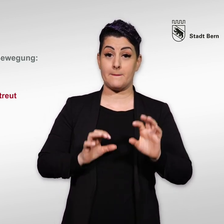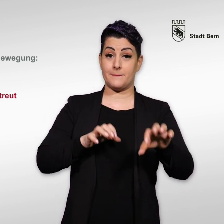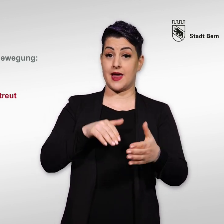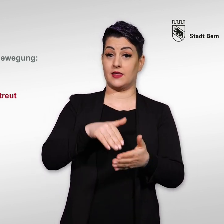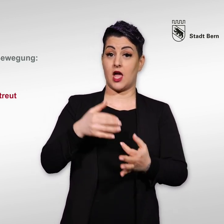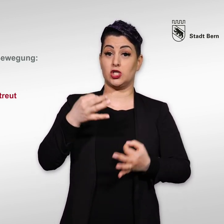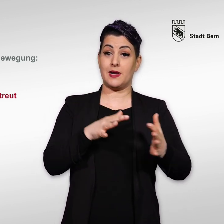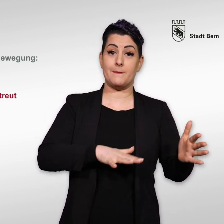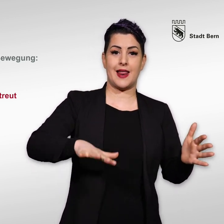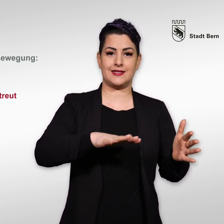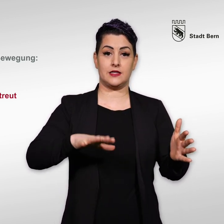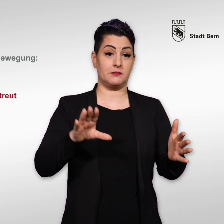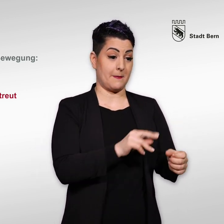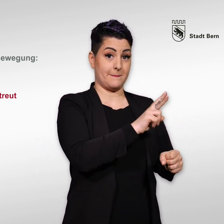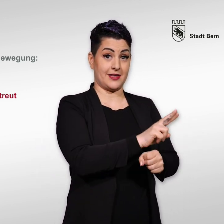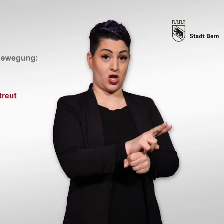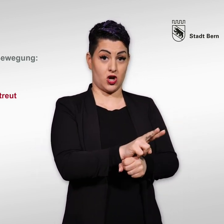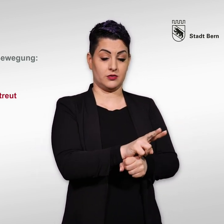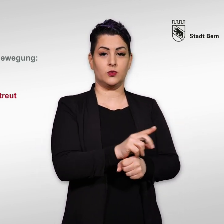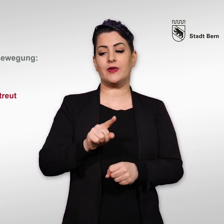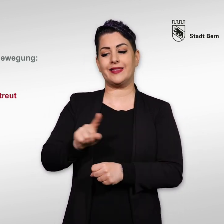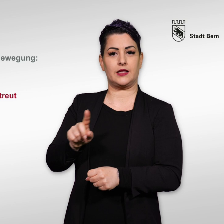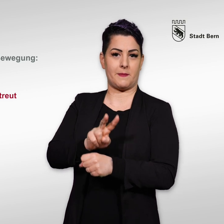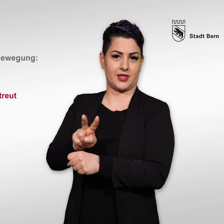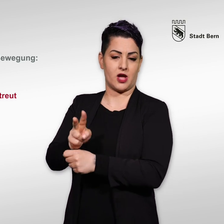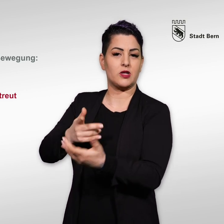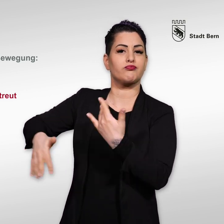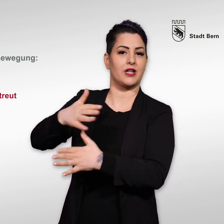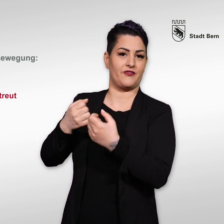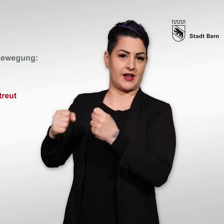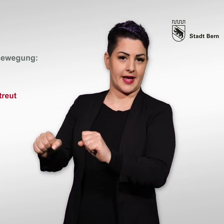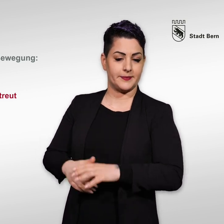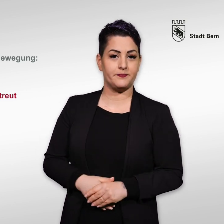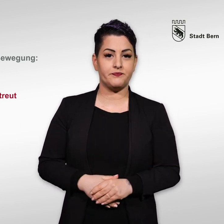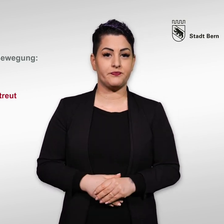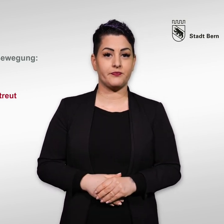In Bern gibt es betreute und nicht betreute Spielplätze.